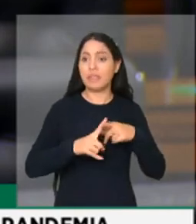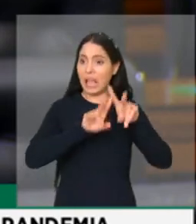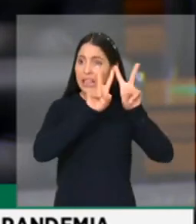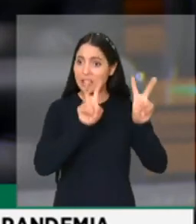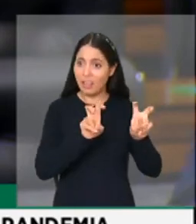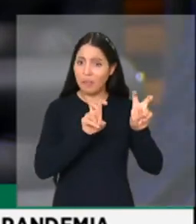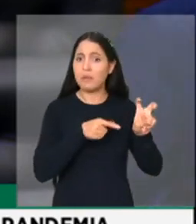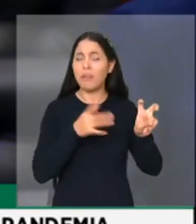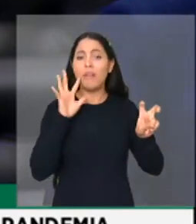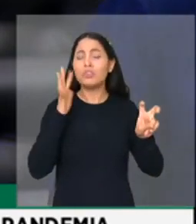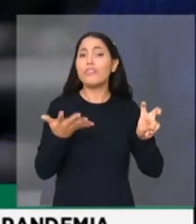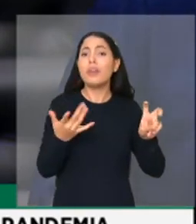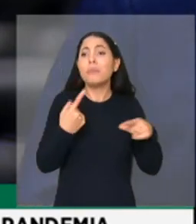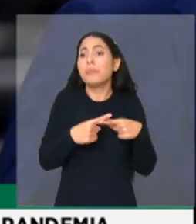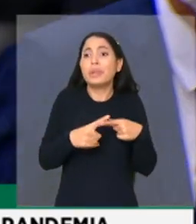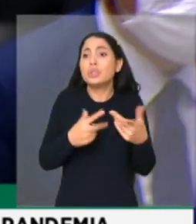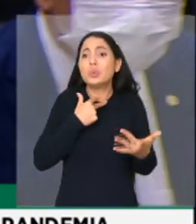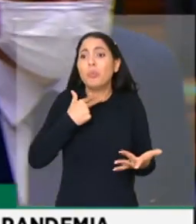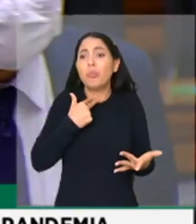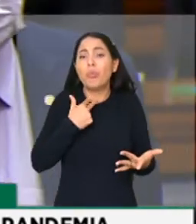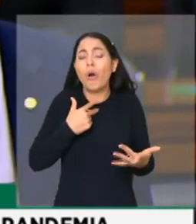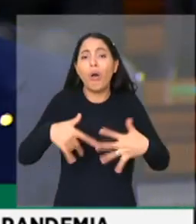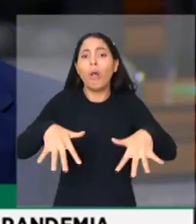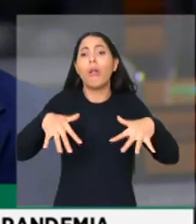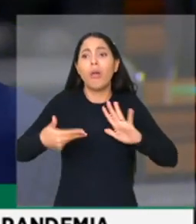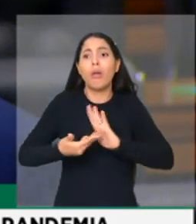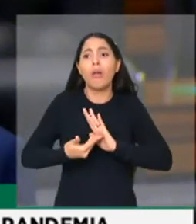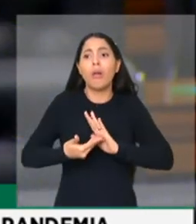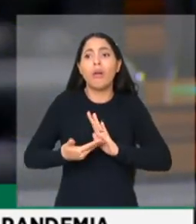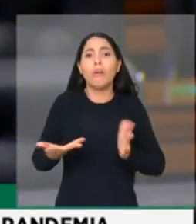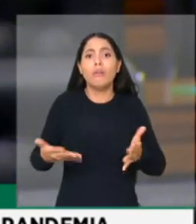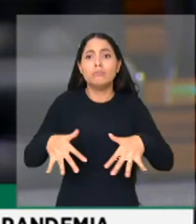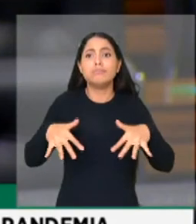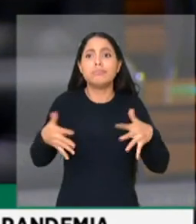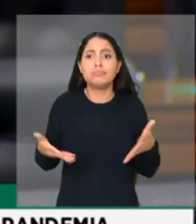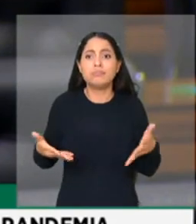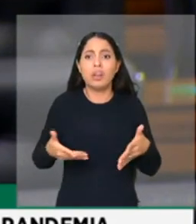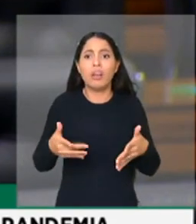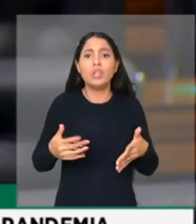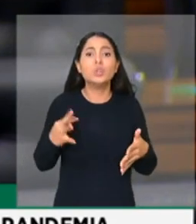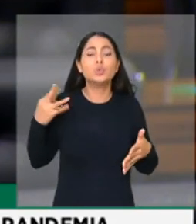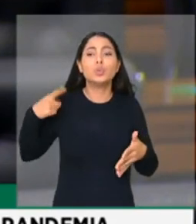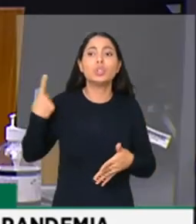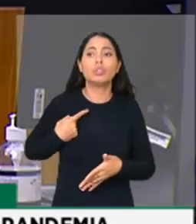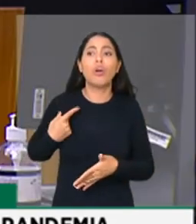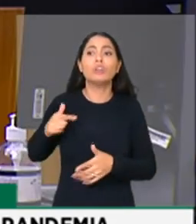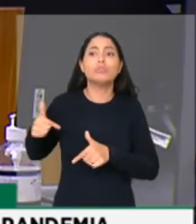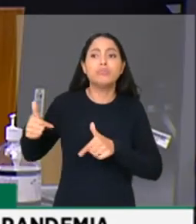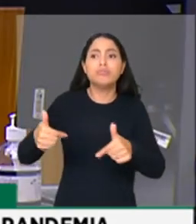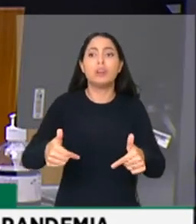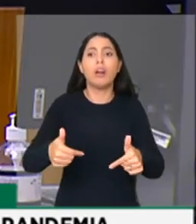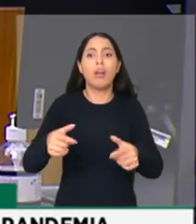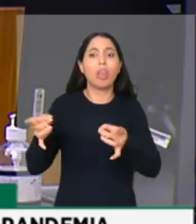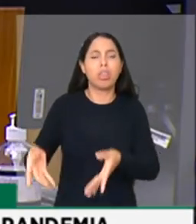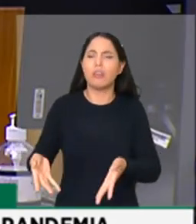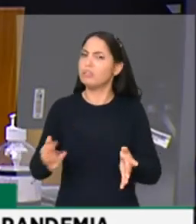PLENÁRIO E QUE JOGUE FORA TUDO O QUE SE FEDZ ATÉ AGORA. -- [PRESIDENTE]: EM... EM ATENÇÃO AO TEXTO E AO PROJETO EU ATENDO O PEDIDO DE